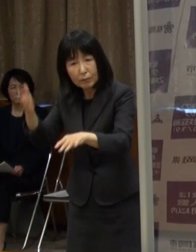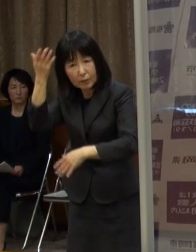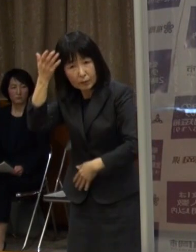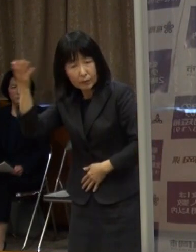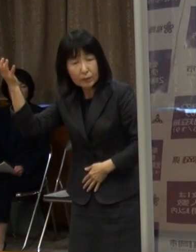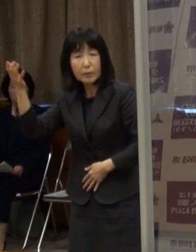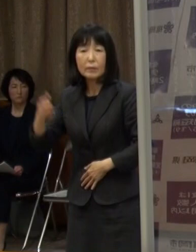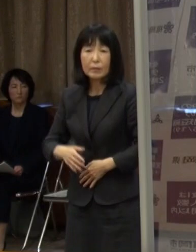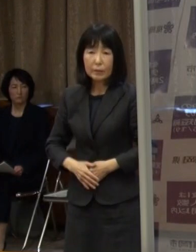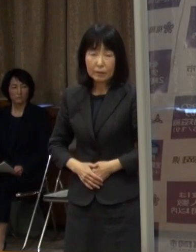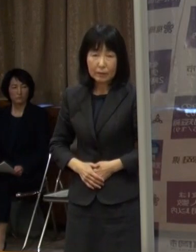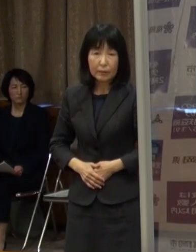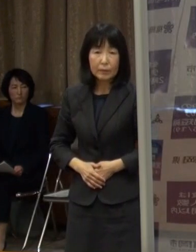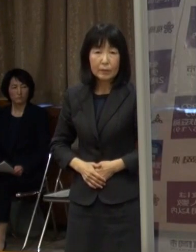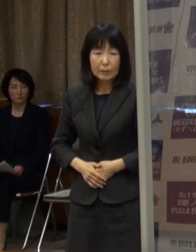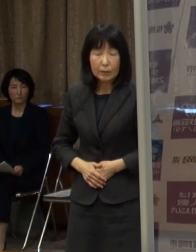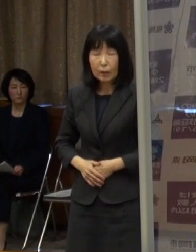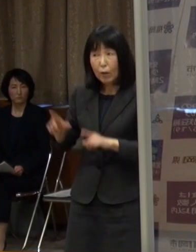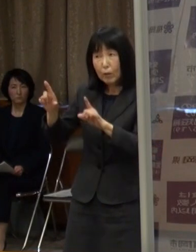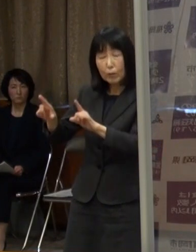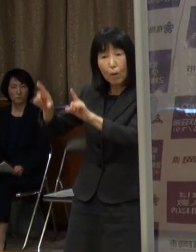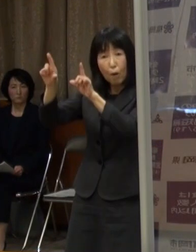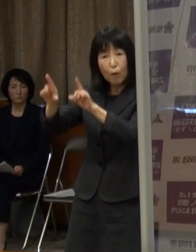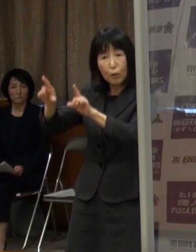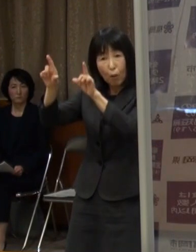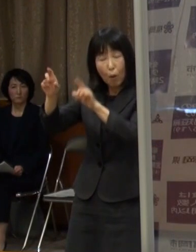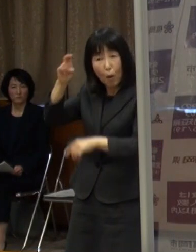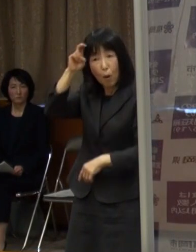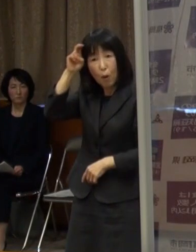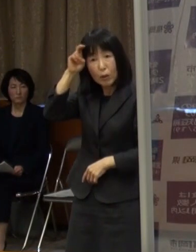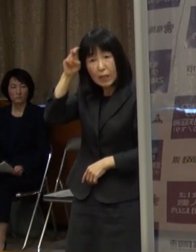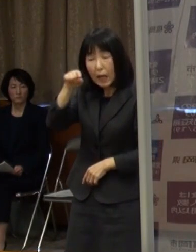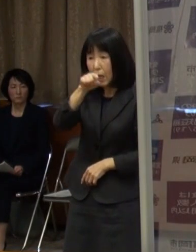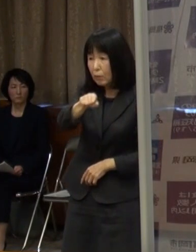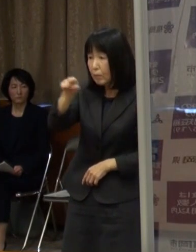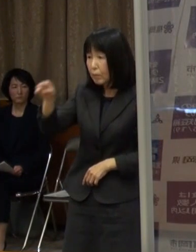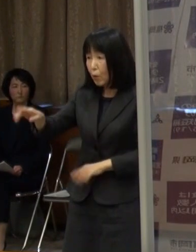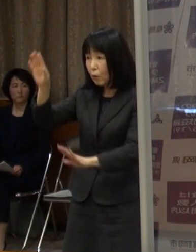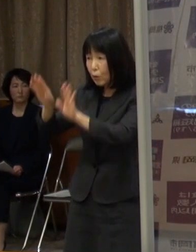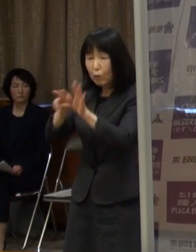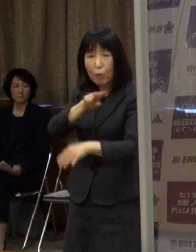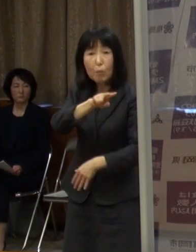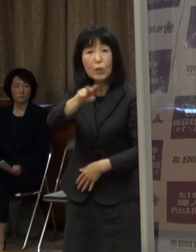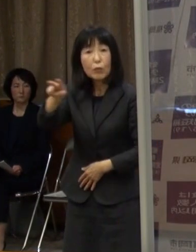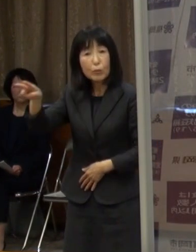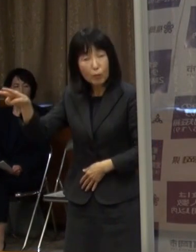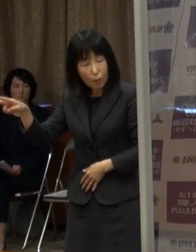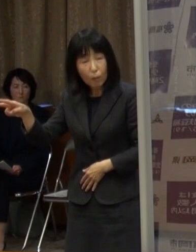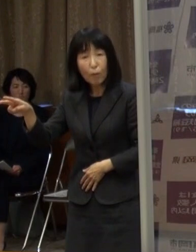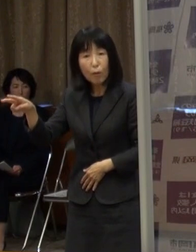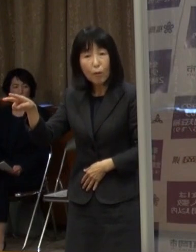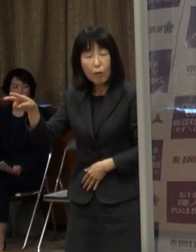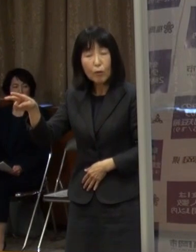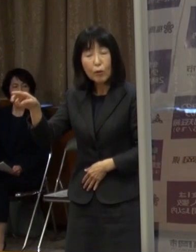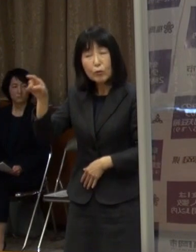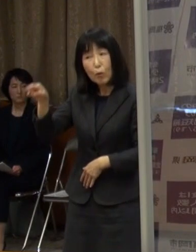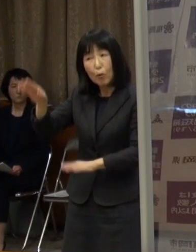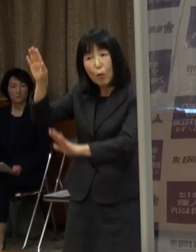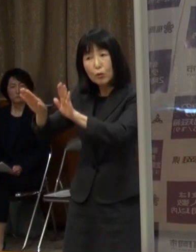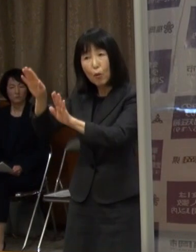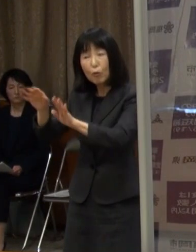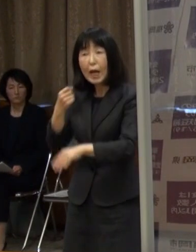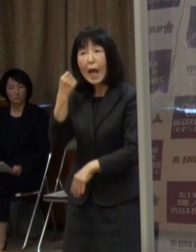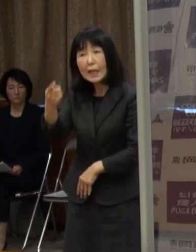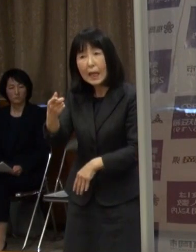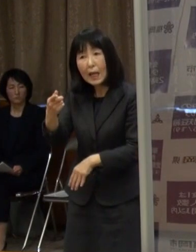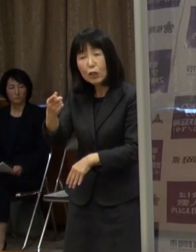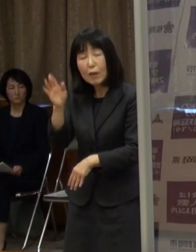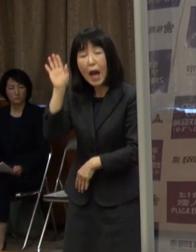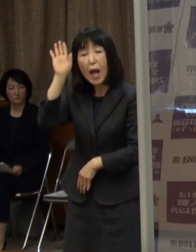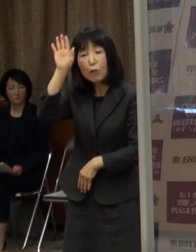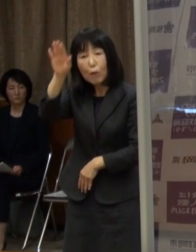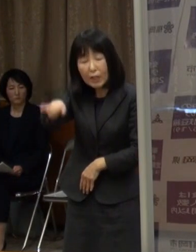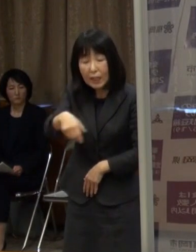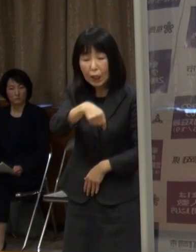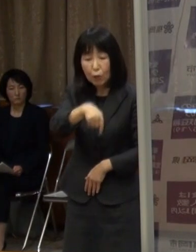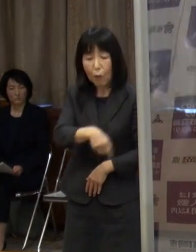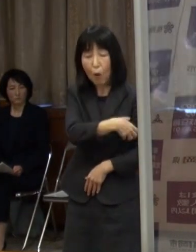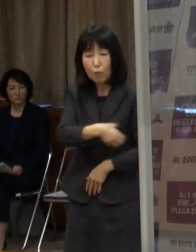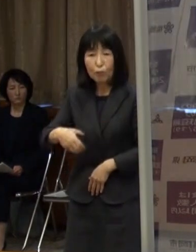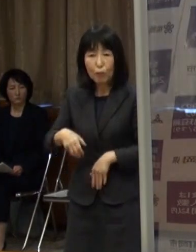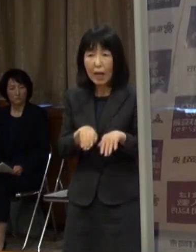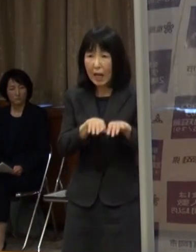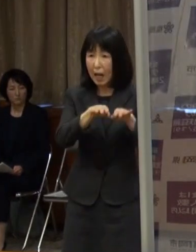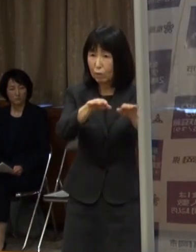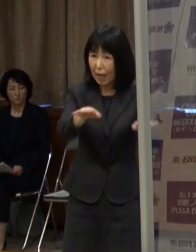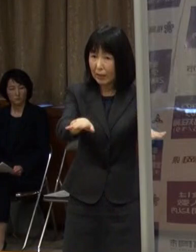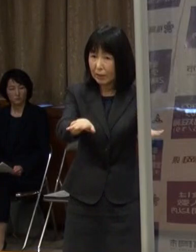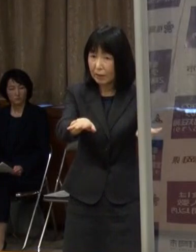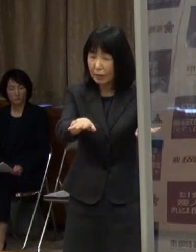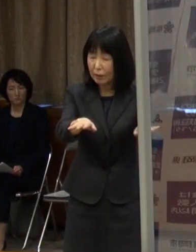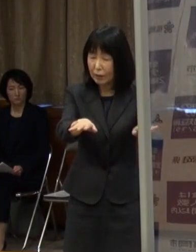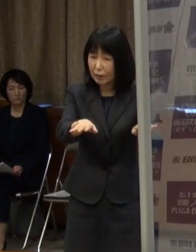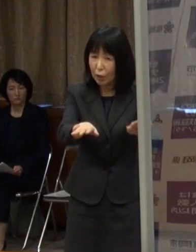また 東京 そして特に大阪の状況をみていると こうした地域からおよそ１か月遅れて福岡はこれまでも感染が拡大してくるという傾向にありましたので